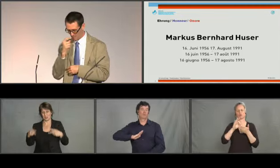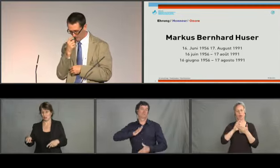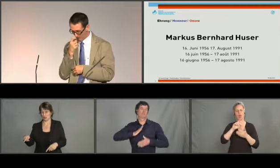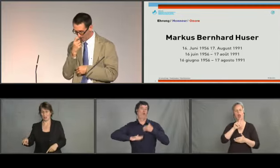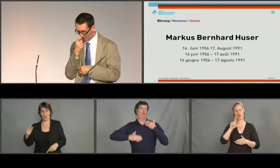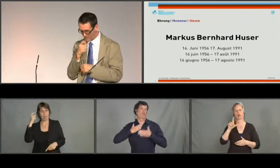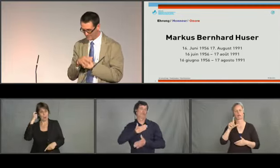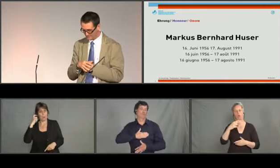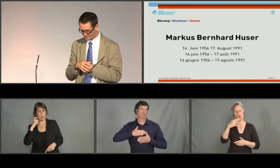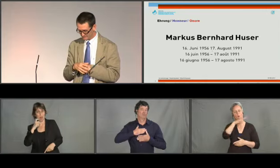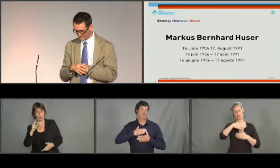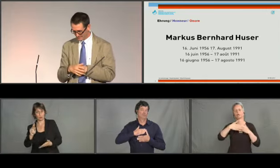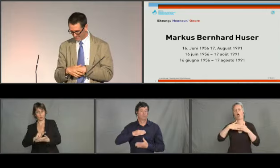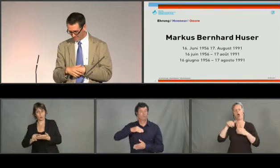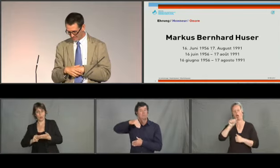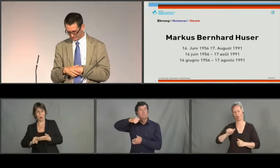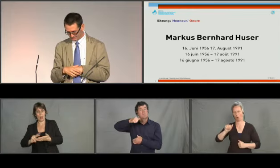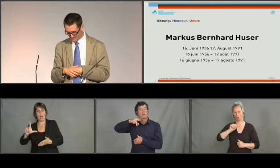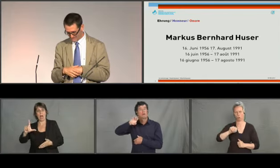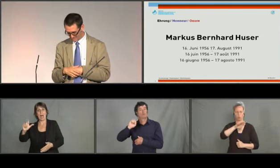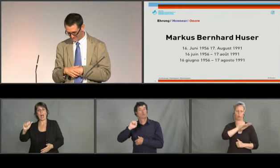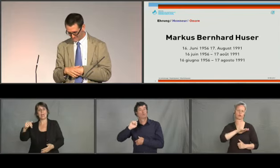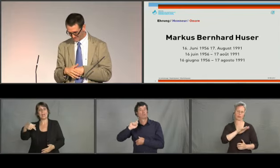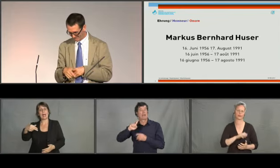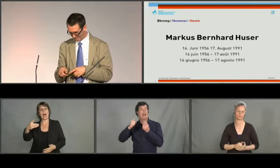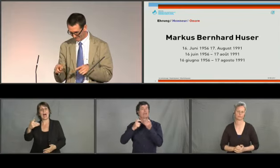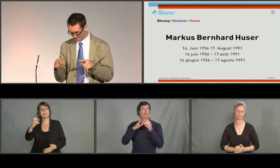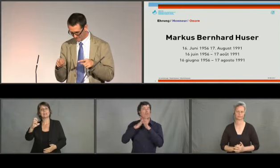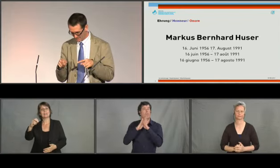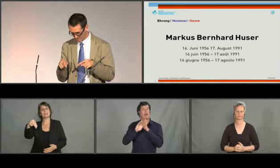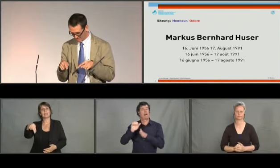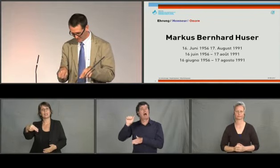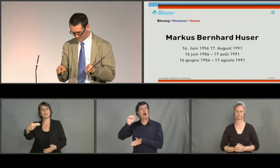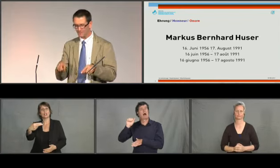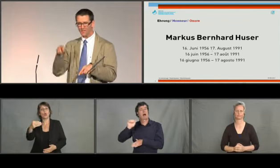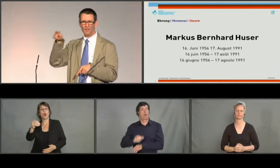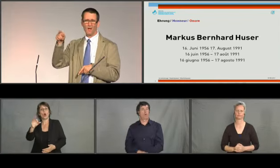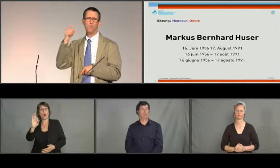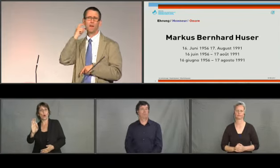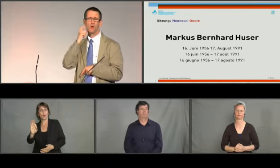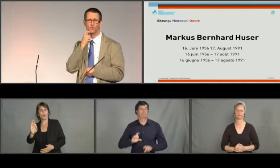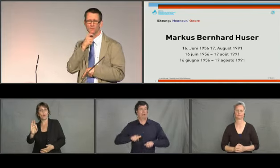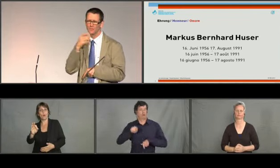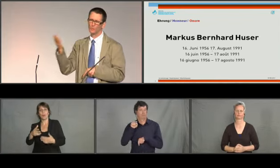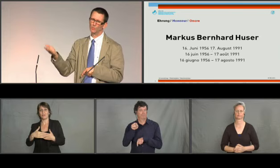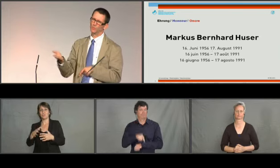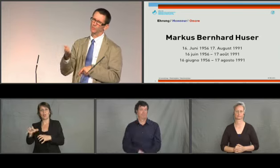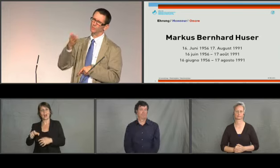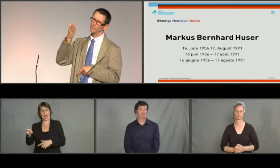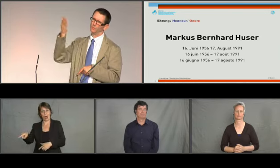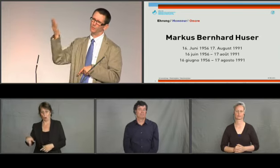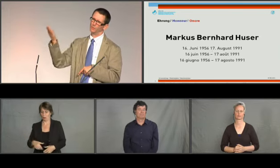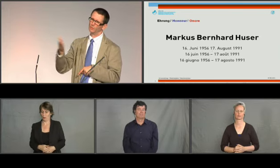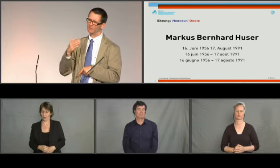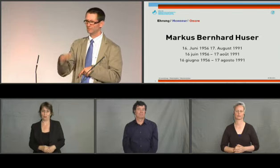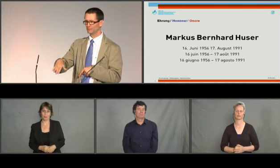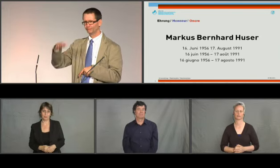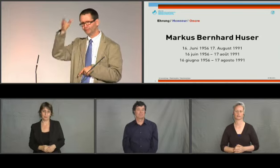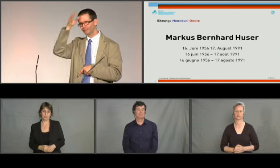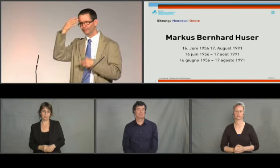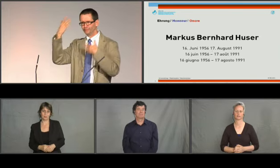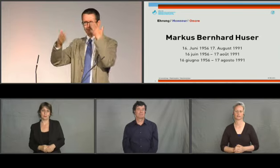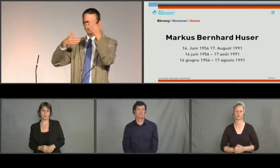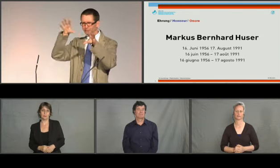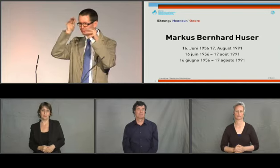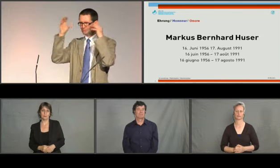der Nähe von Aarau.